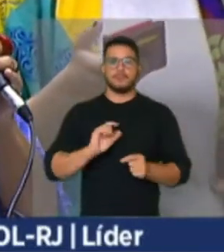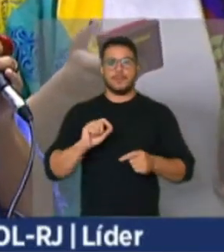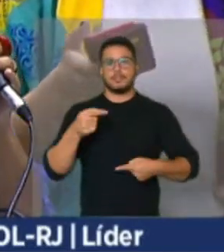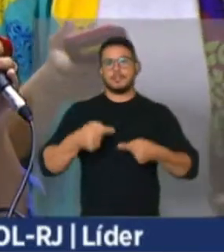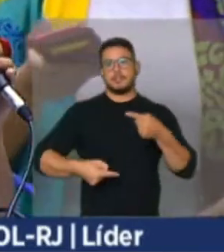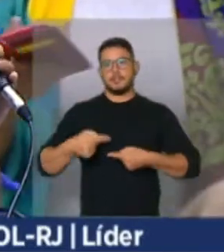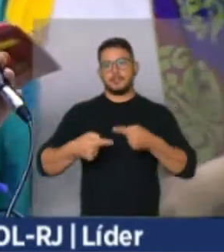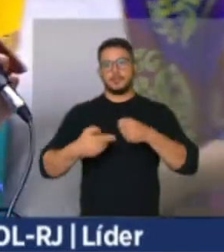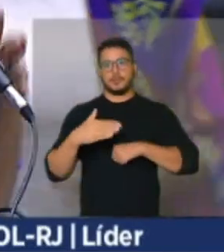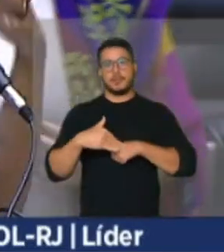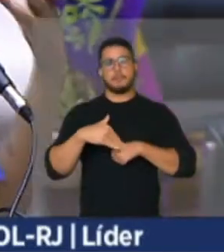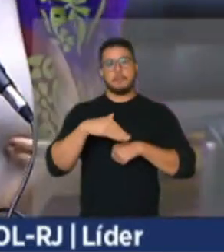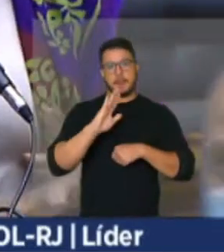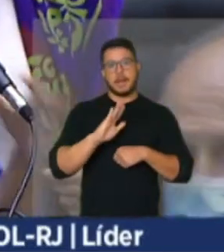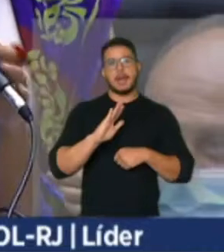QUAIS SÃO AS LACUNAS QUE EXISTEM NO ARCABOUÇO